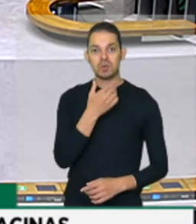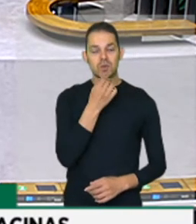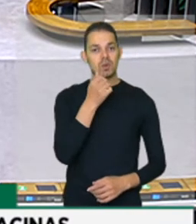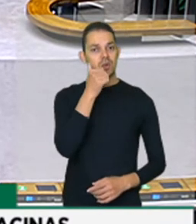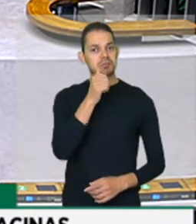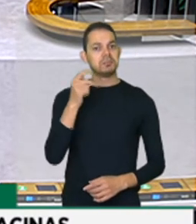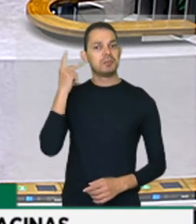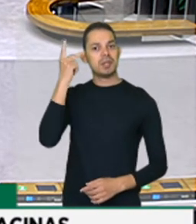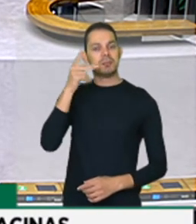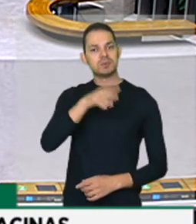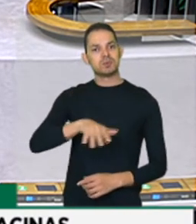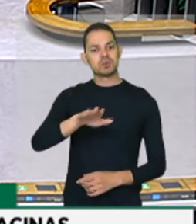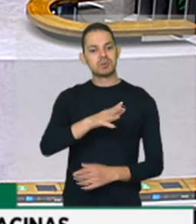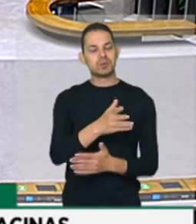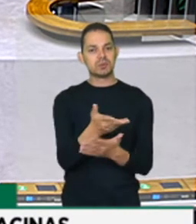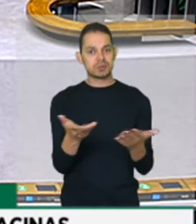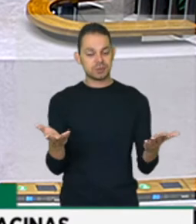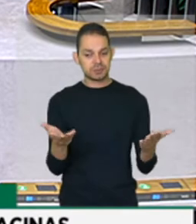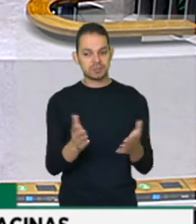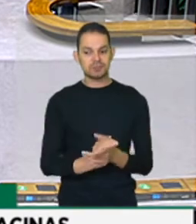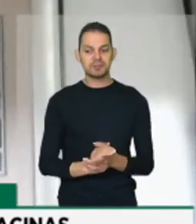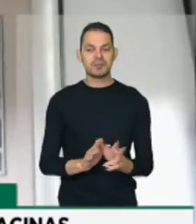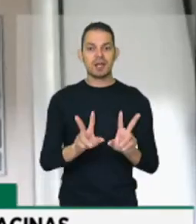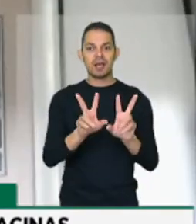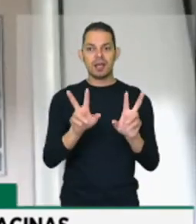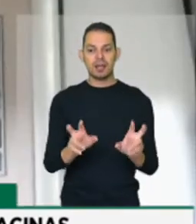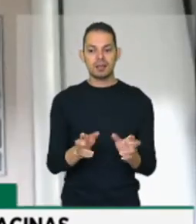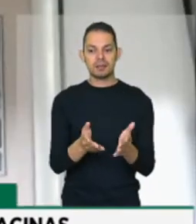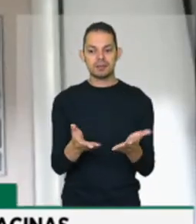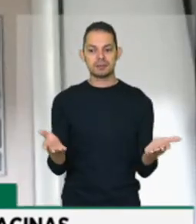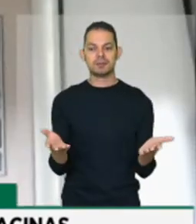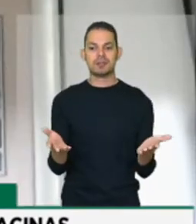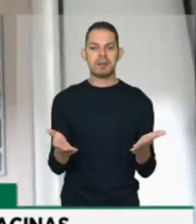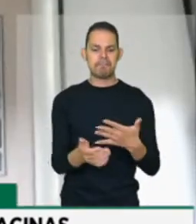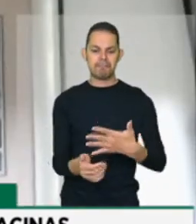[DEPUTADO]: EU GOSTARIA DE ENCAMINHAR TAMBÉM. [DEPUTADO]: O PT ENTENDE QUE